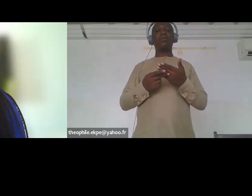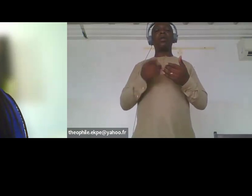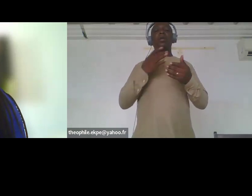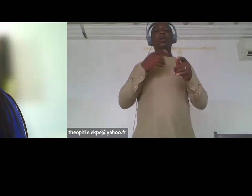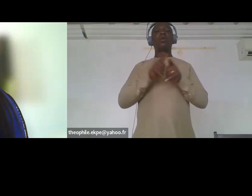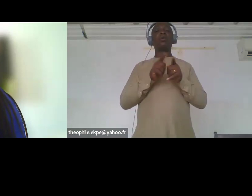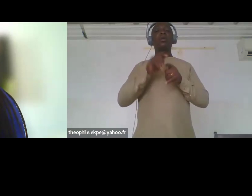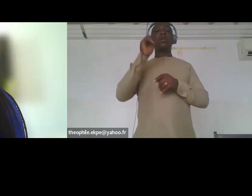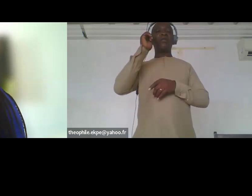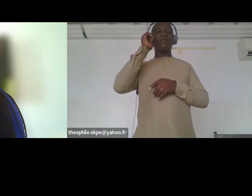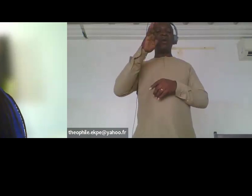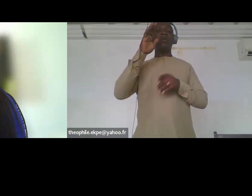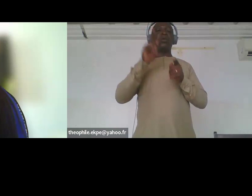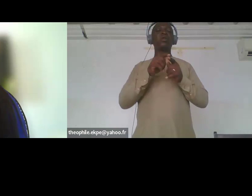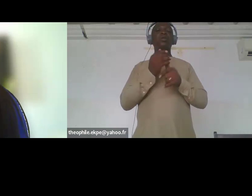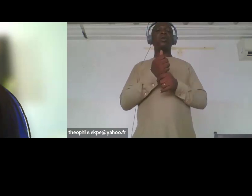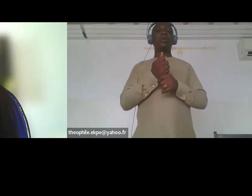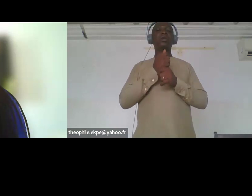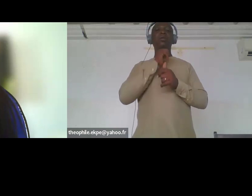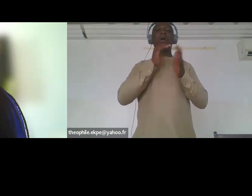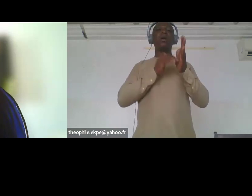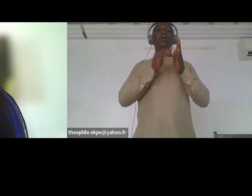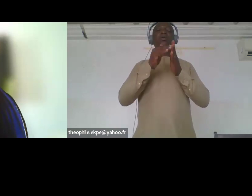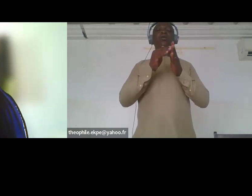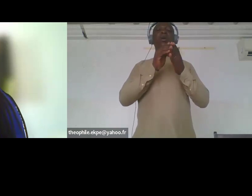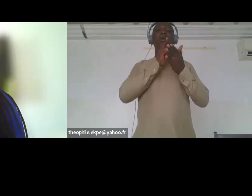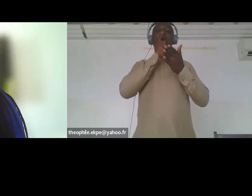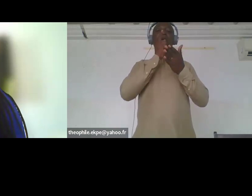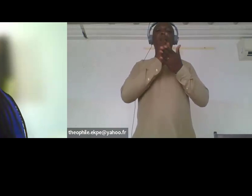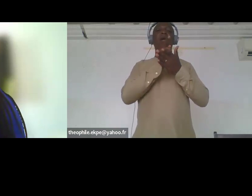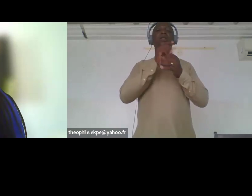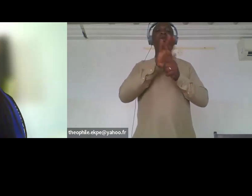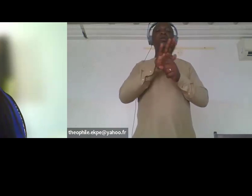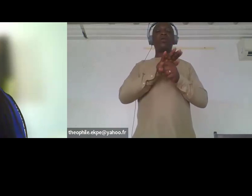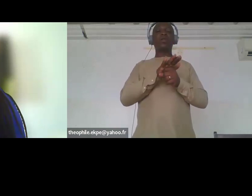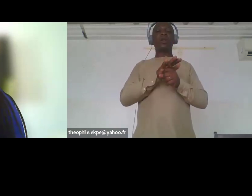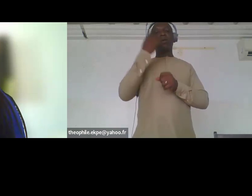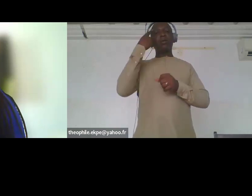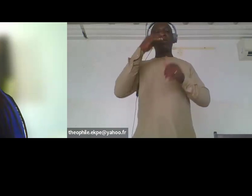détiennent pas souvent les garanties suffisantes pour accéder au